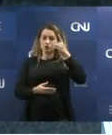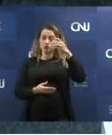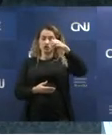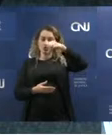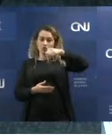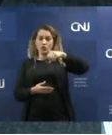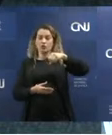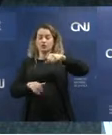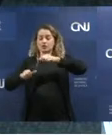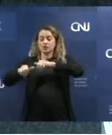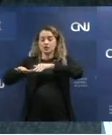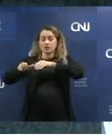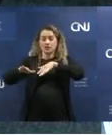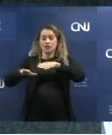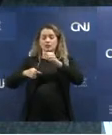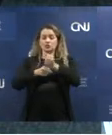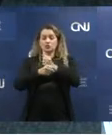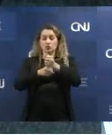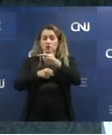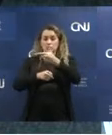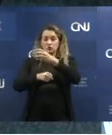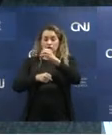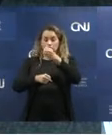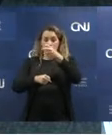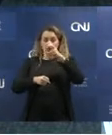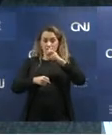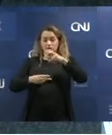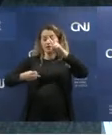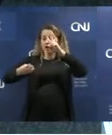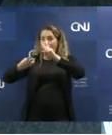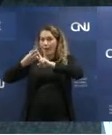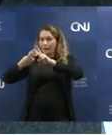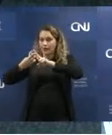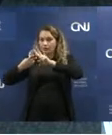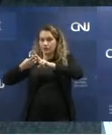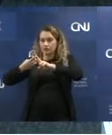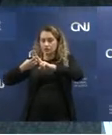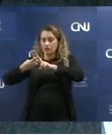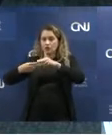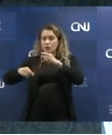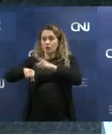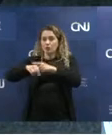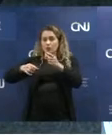a prisão preventiva do acusado, em virtude da suposta prática dos crimes previstos